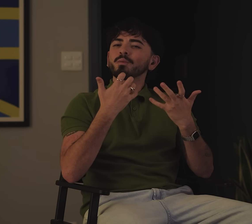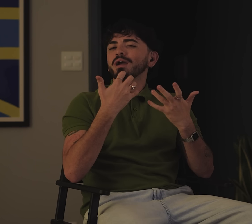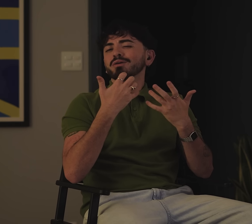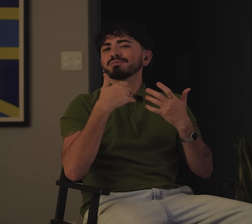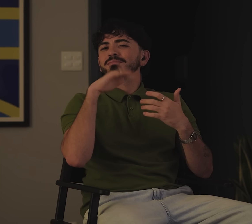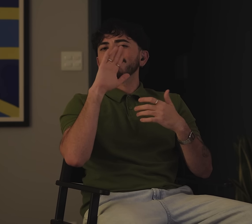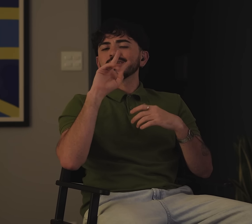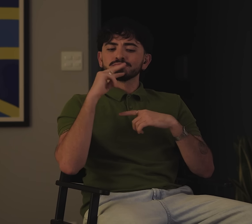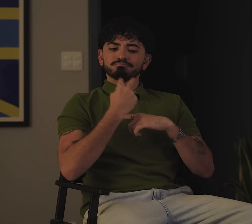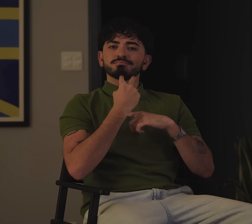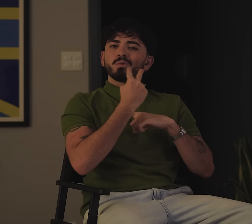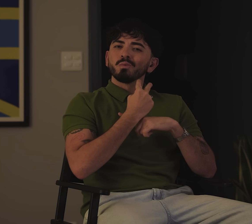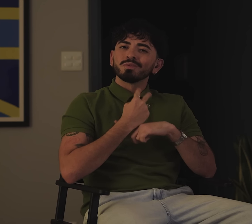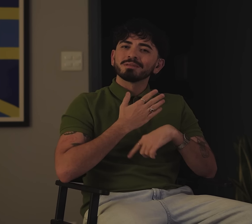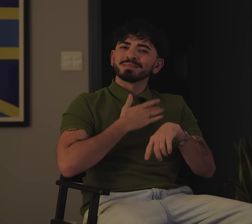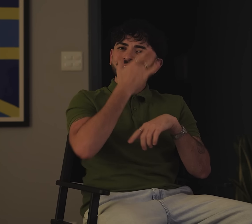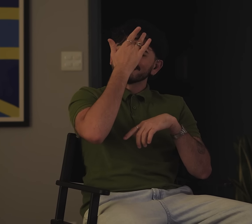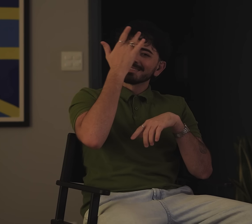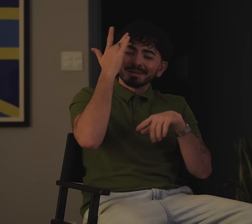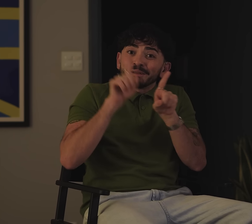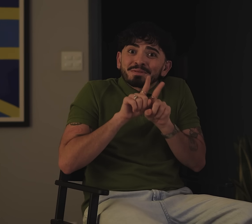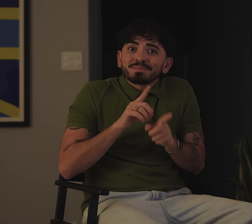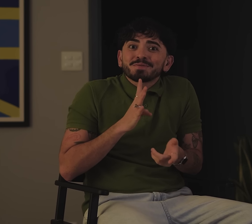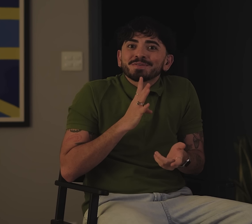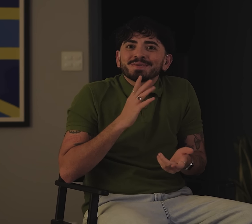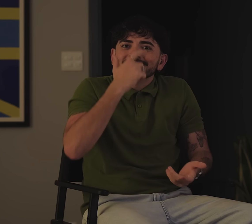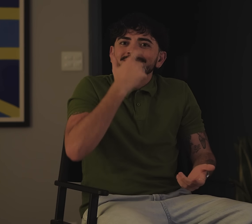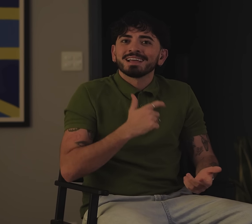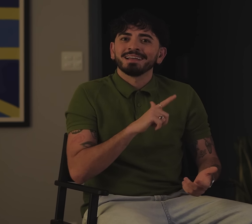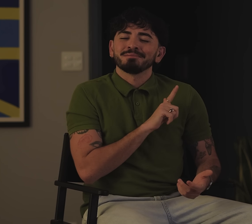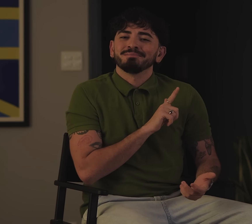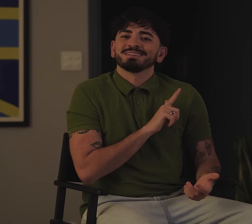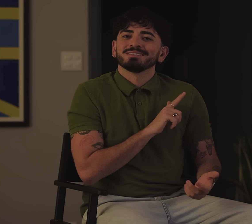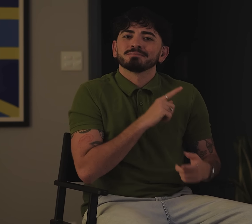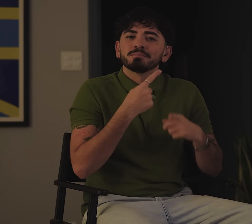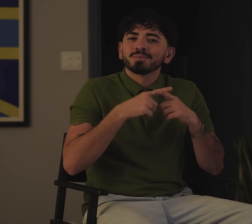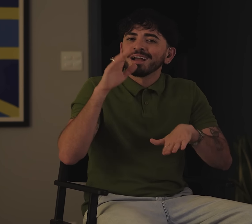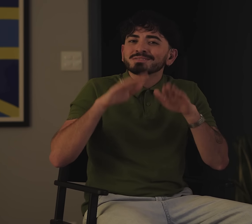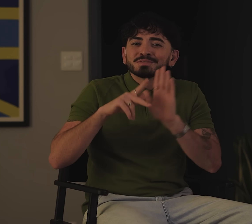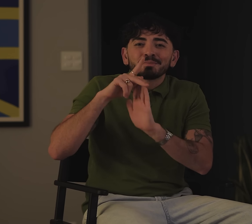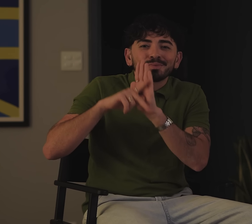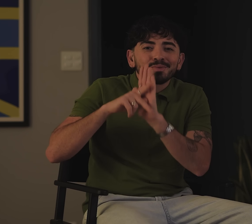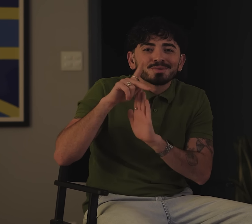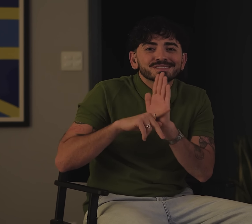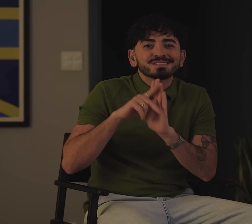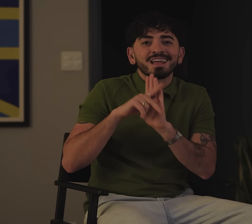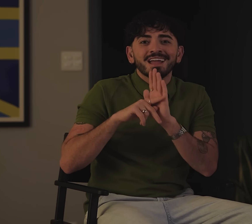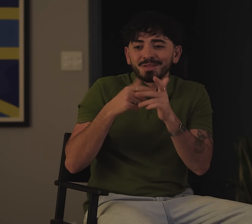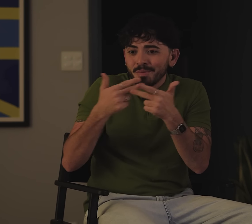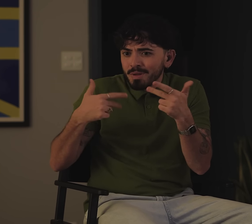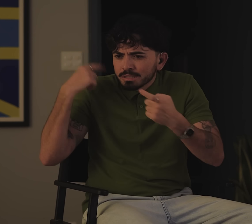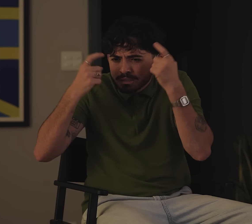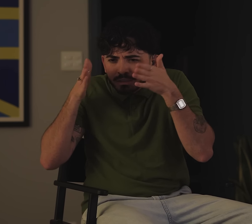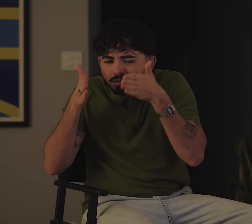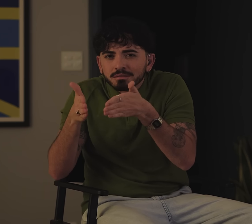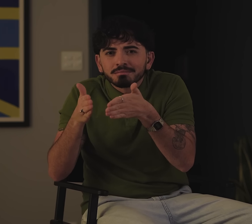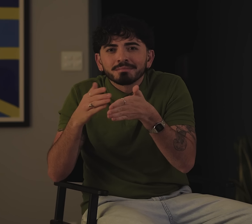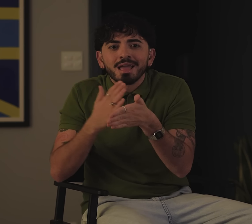Quero cuidar de mim, fazer coisas que amo e conhecer ainda mais quem é Gabriel Isaac além dos projetos, dos eventos e de todas essas responsabilidades.